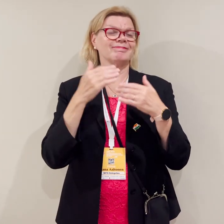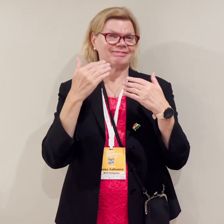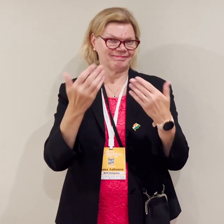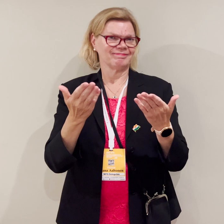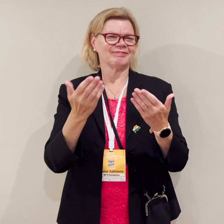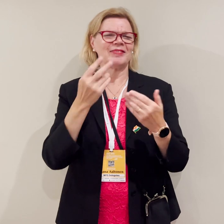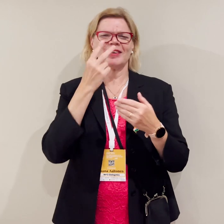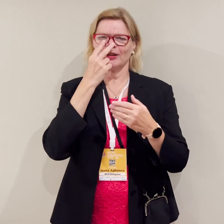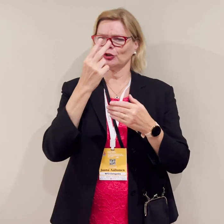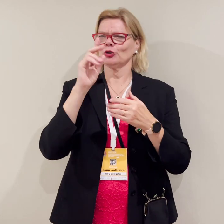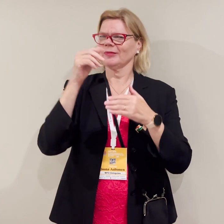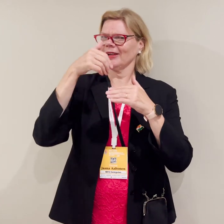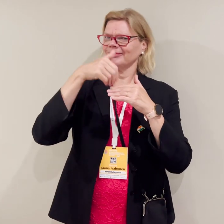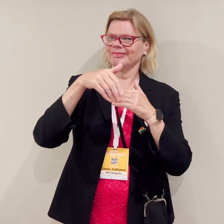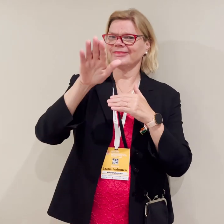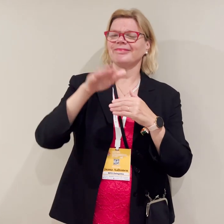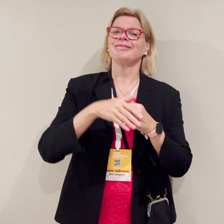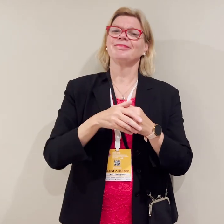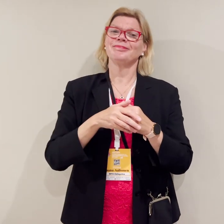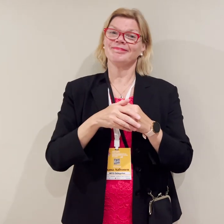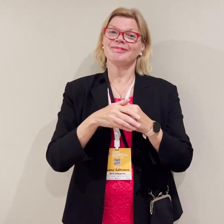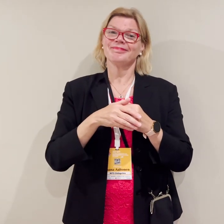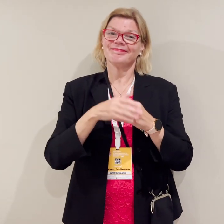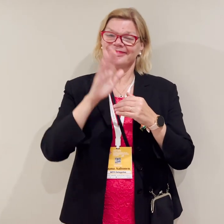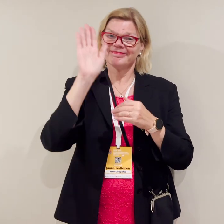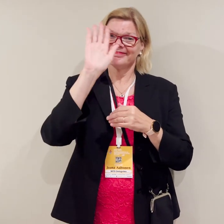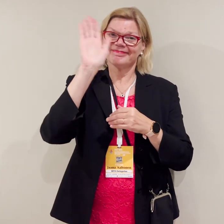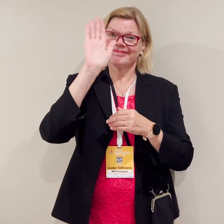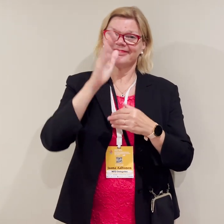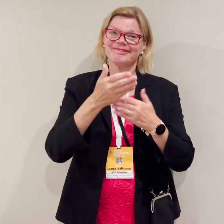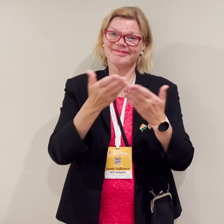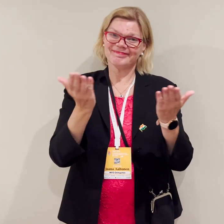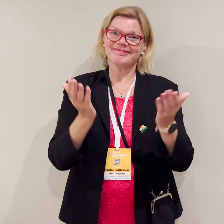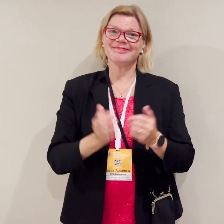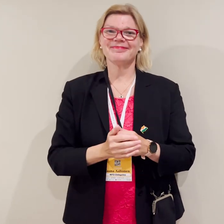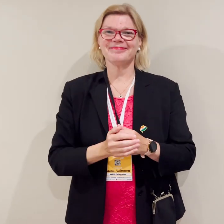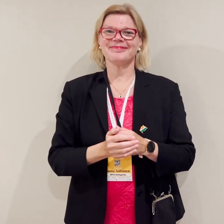Katsotaan siis, miten asiat etenevät. Hei hei kaikille!